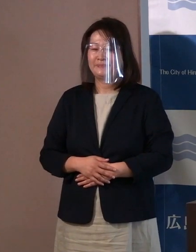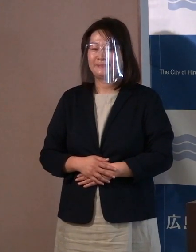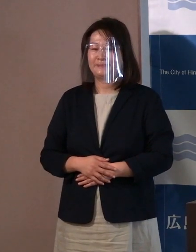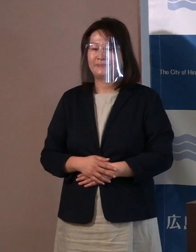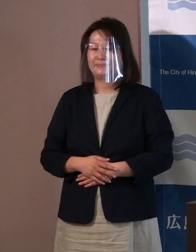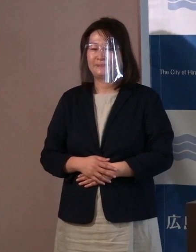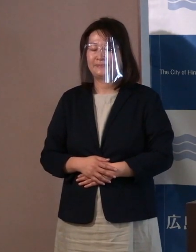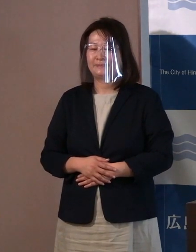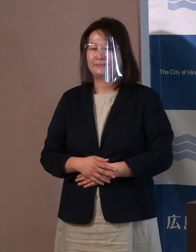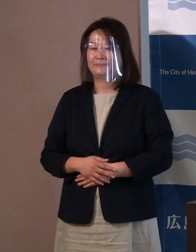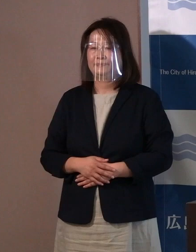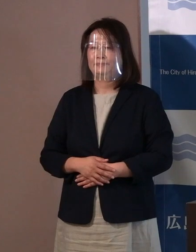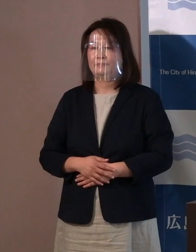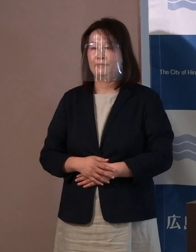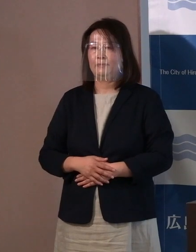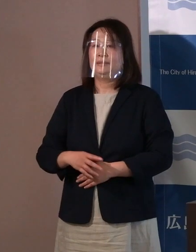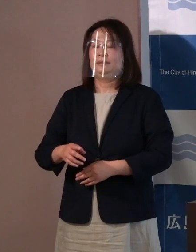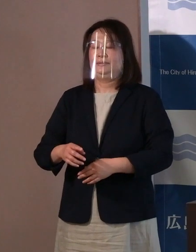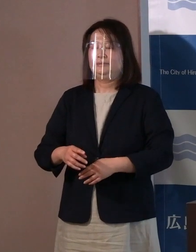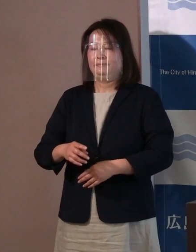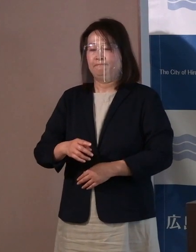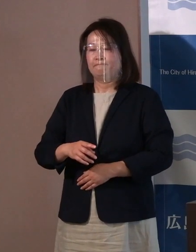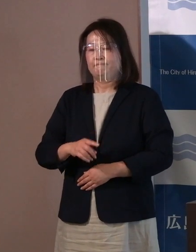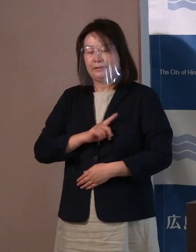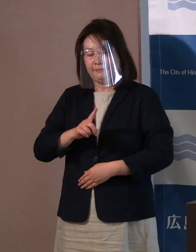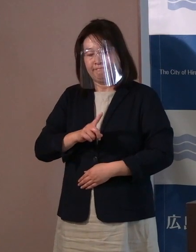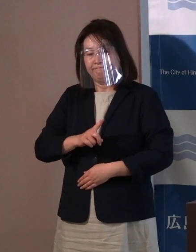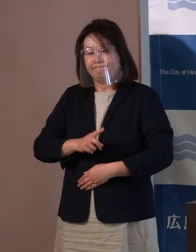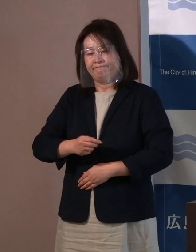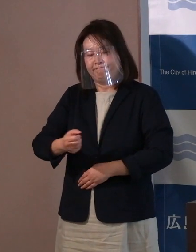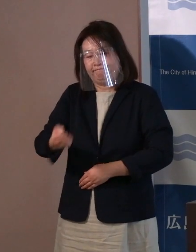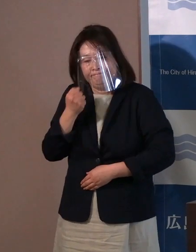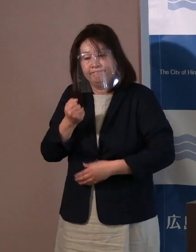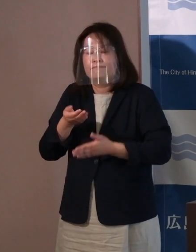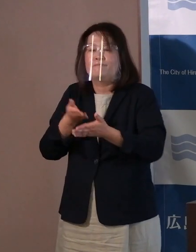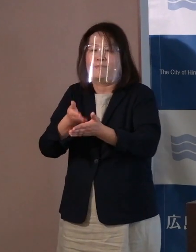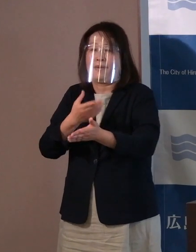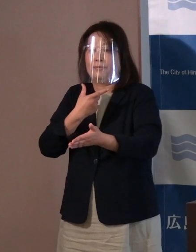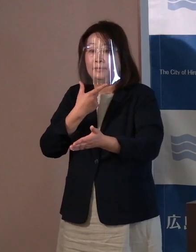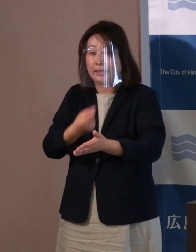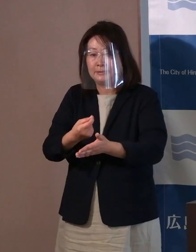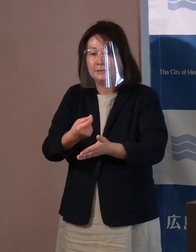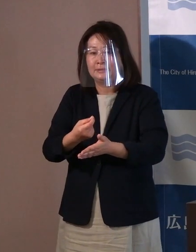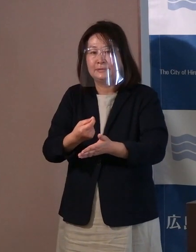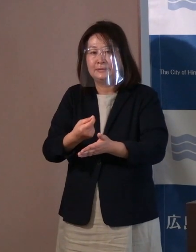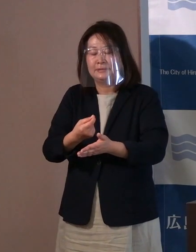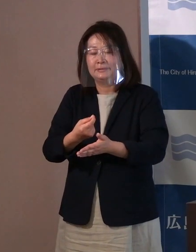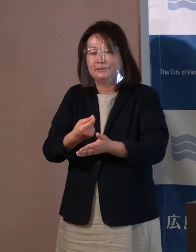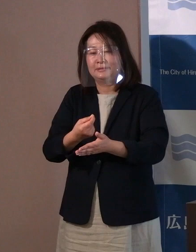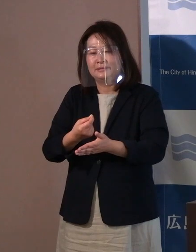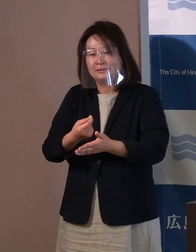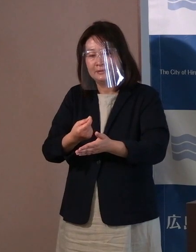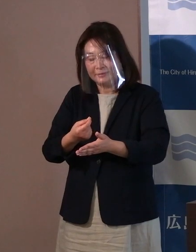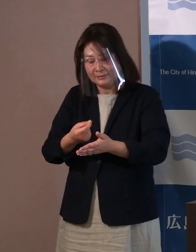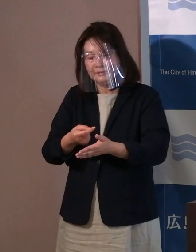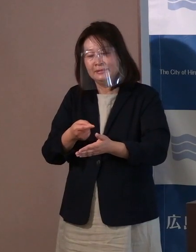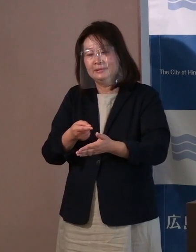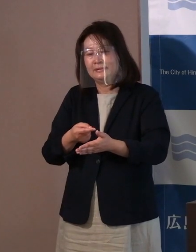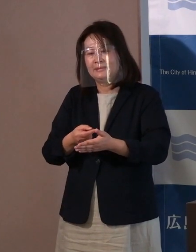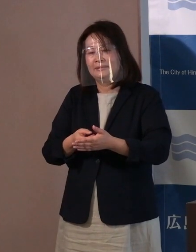(市長)まず､強く訴えたいことという 大前提でありますけれども､